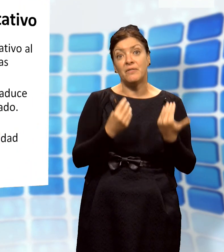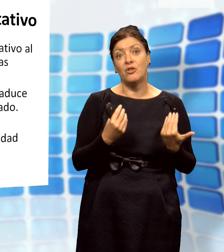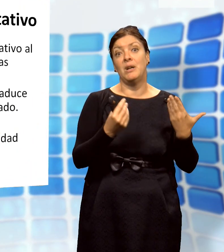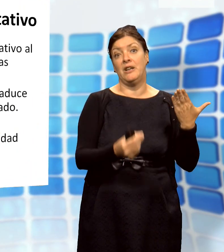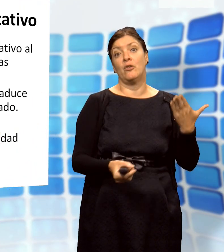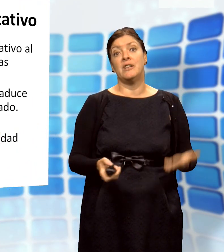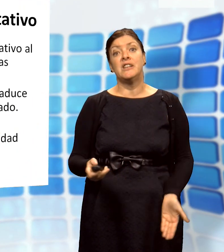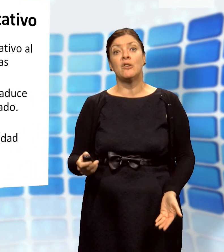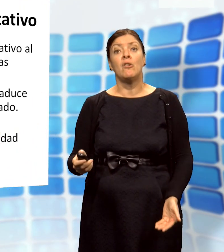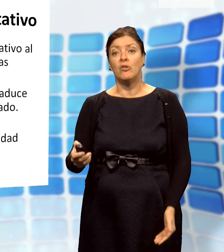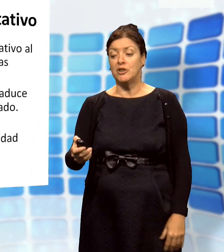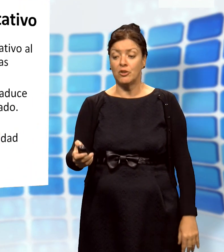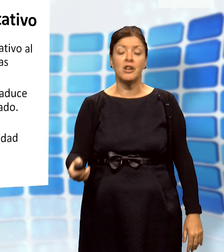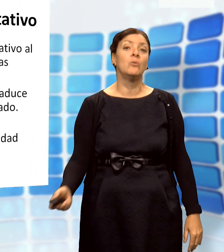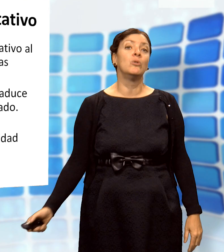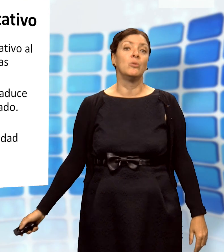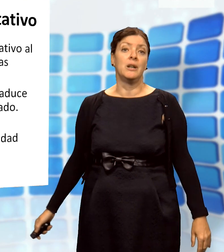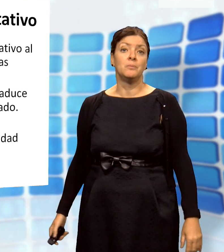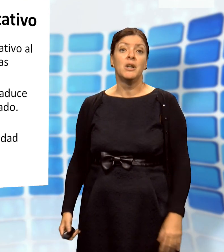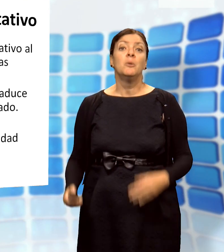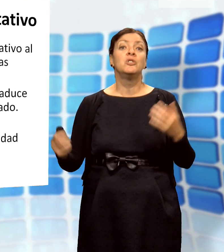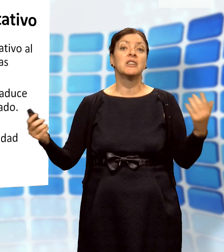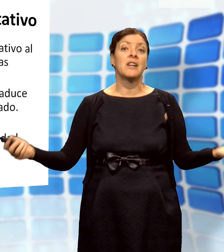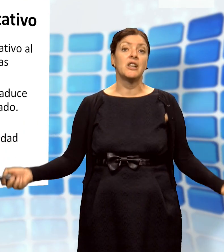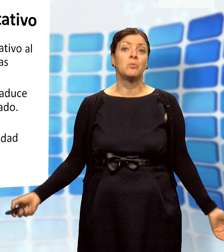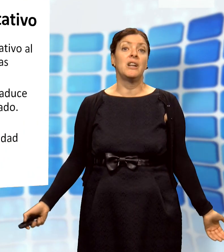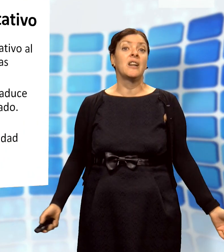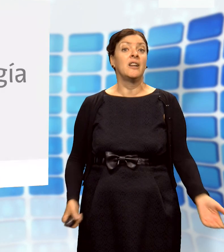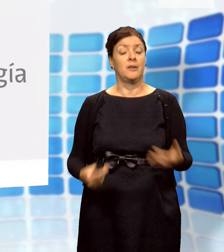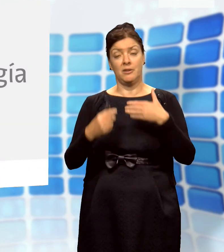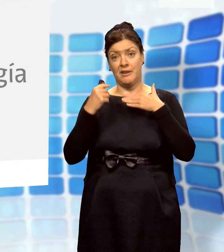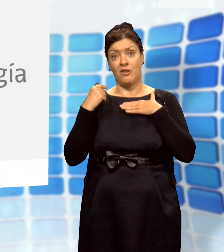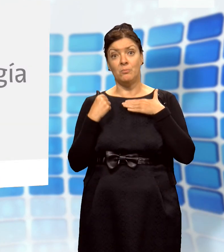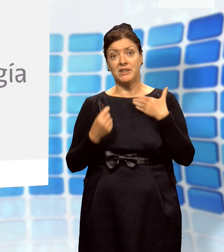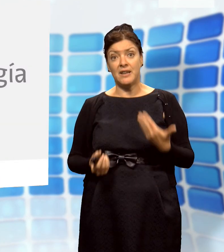de esta forma el etnocentrismo o el choque cultural. Muchas gracias por la atención prestada.